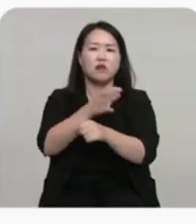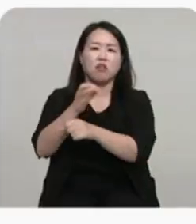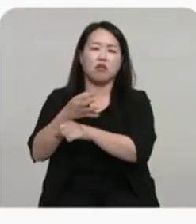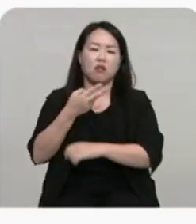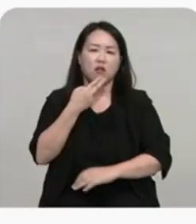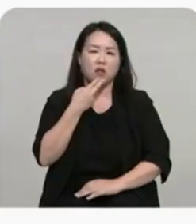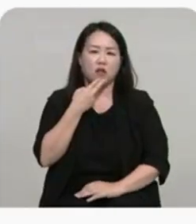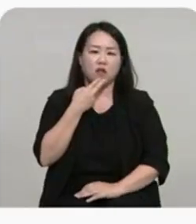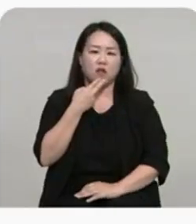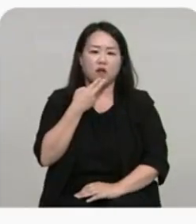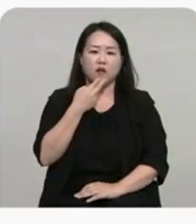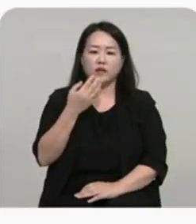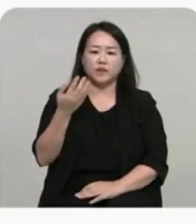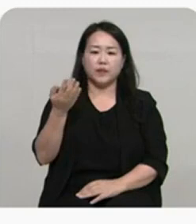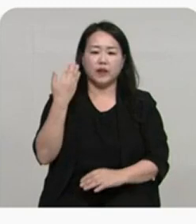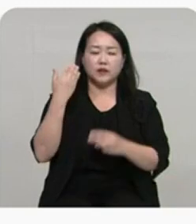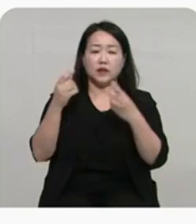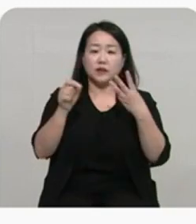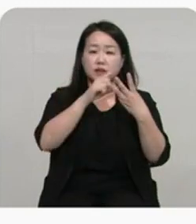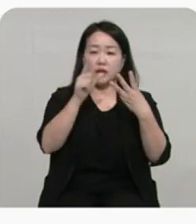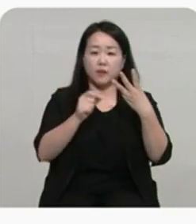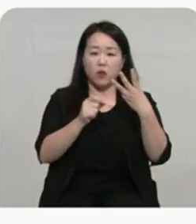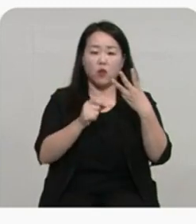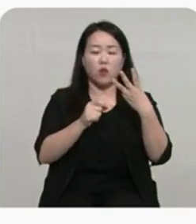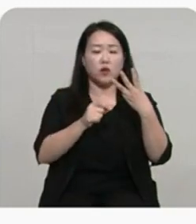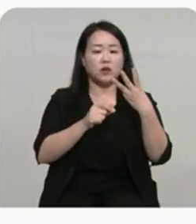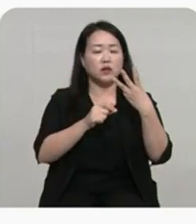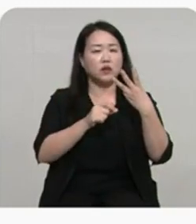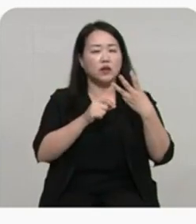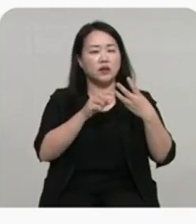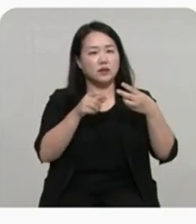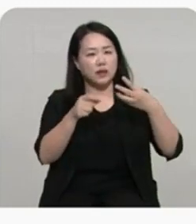지난달 셋째 주 기준 중간 품질 방울토마토 도매가격은 1킬로그램